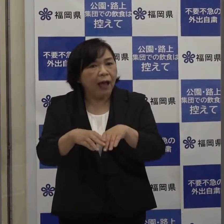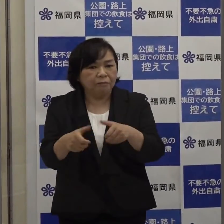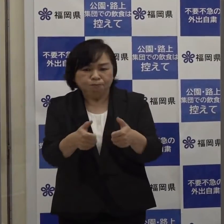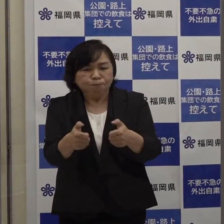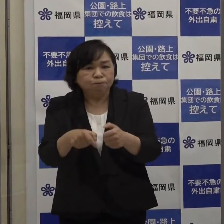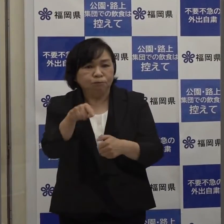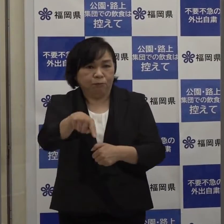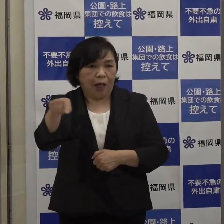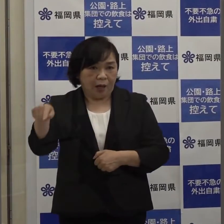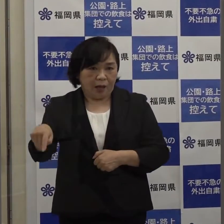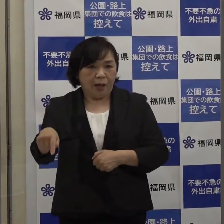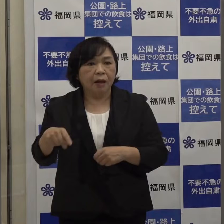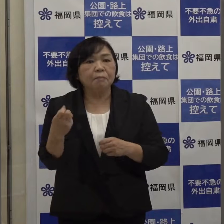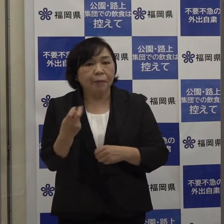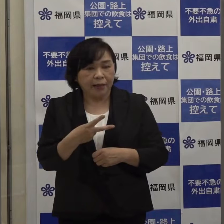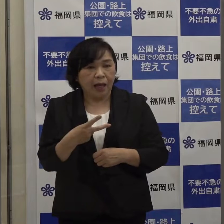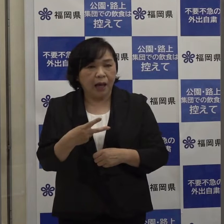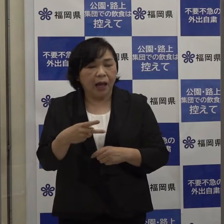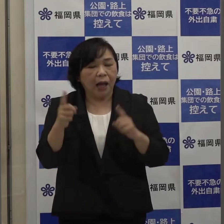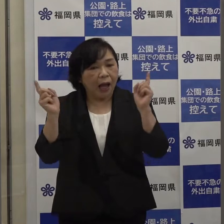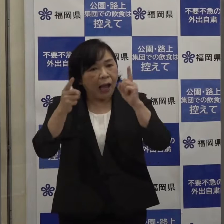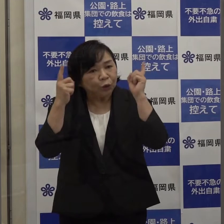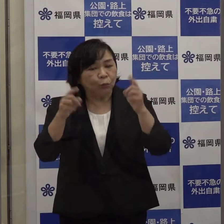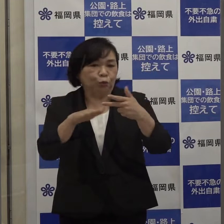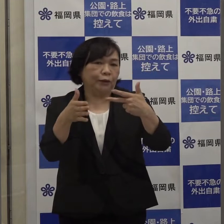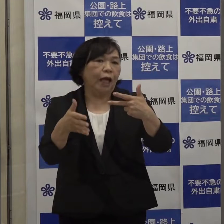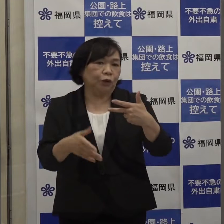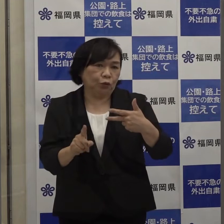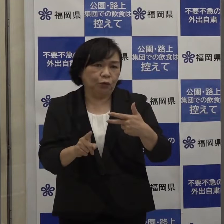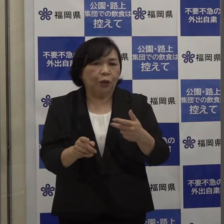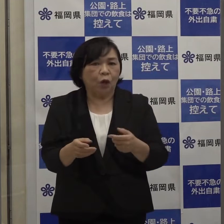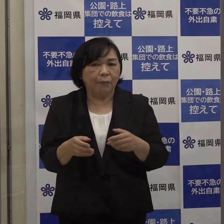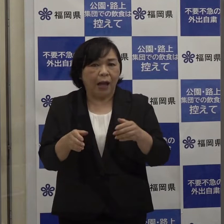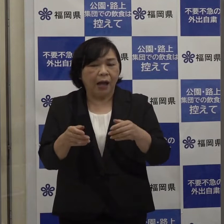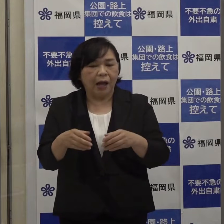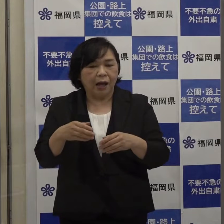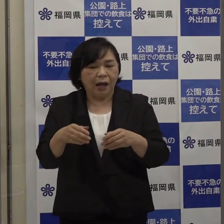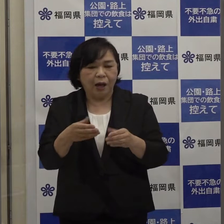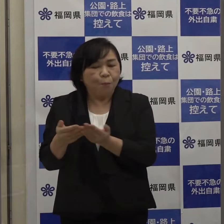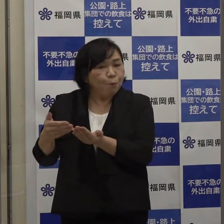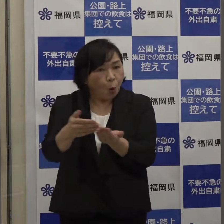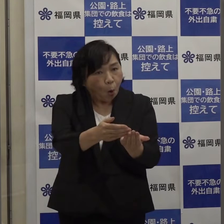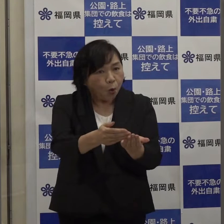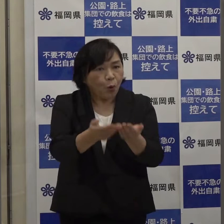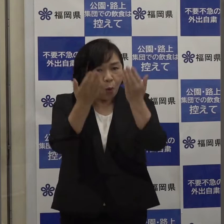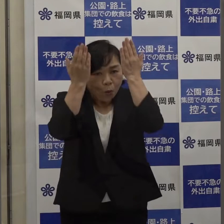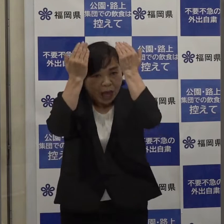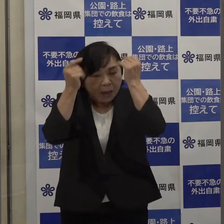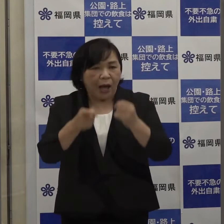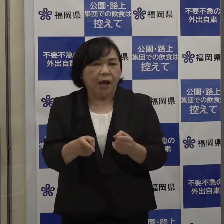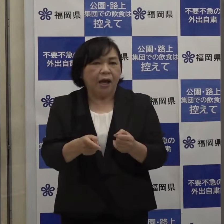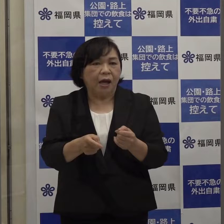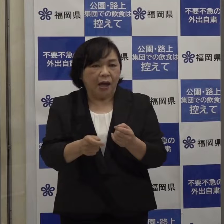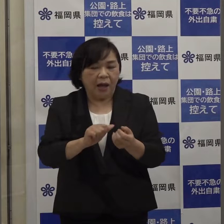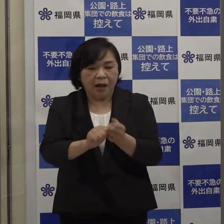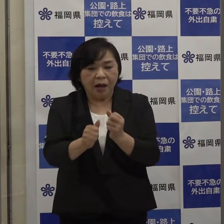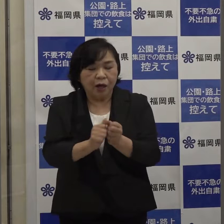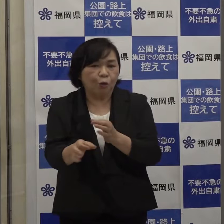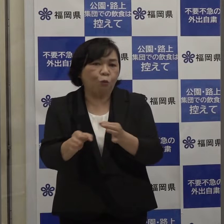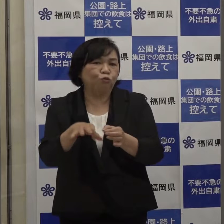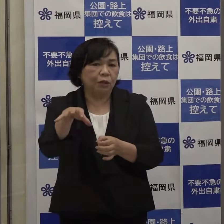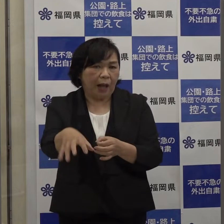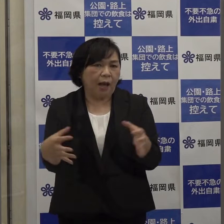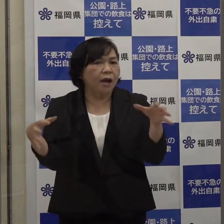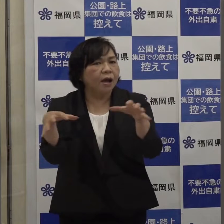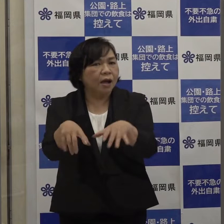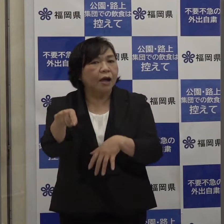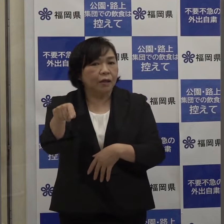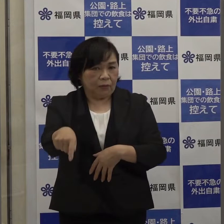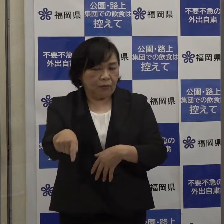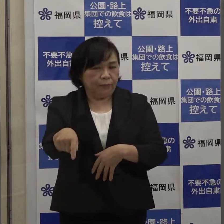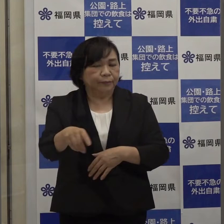それから競馬やボートレース 場外馬券売り場等の遊興施設